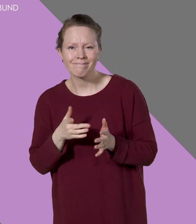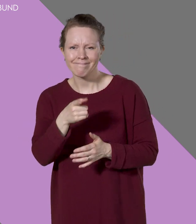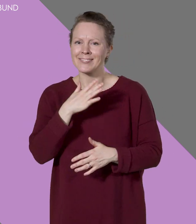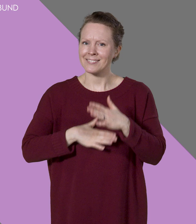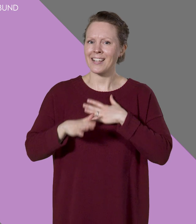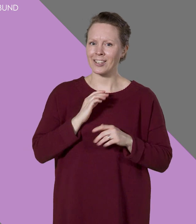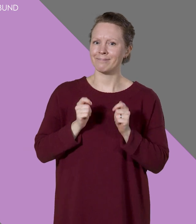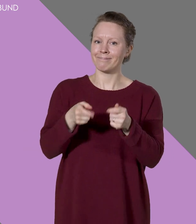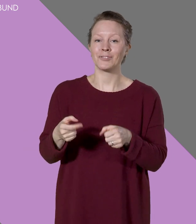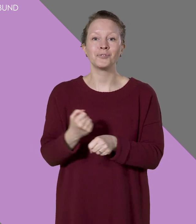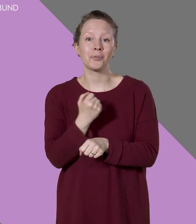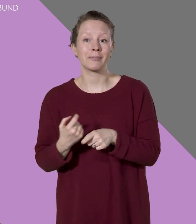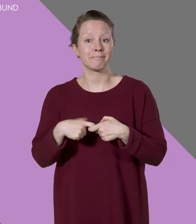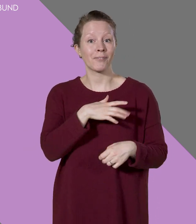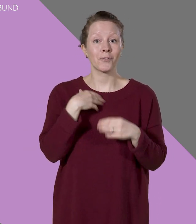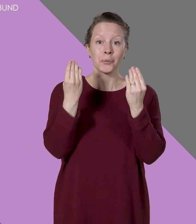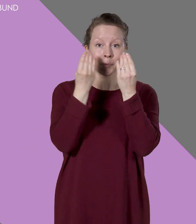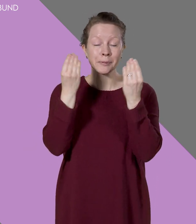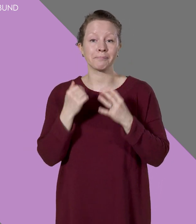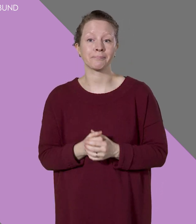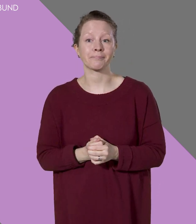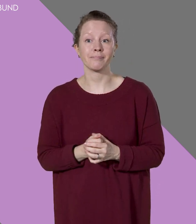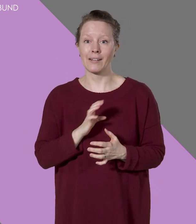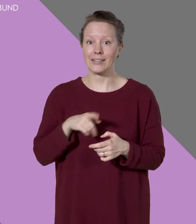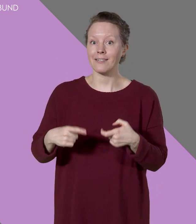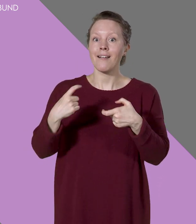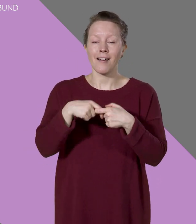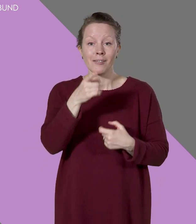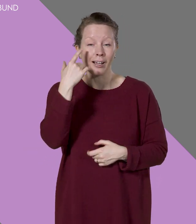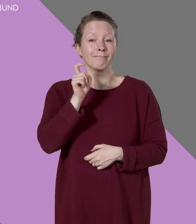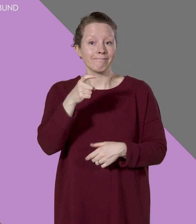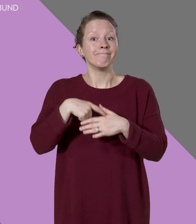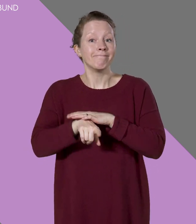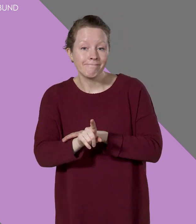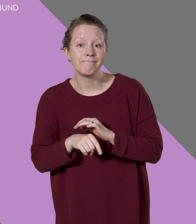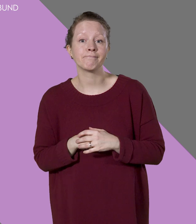får du gärna söka jobb på våra kurser genom att klicka på länken intill!